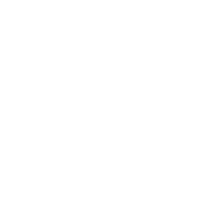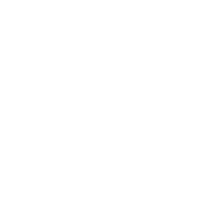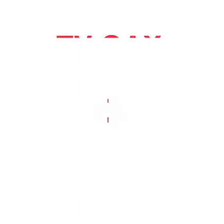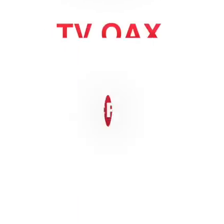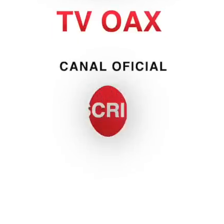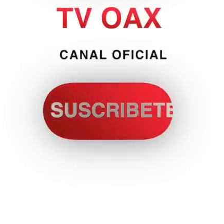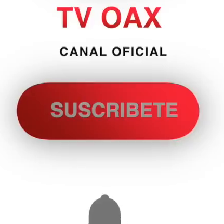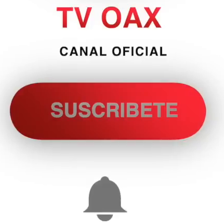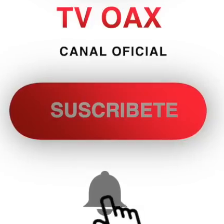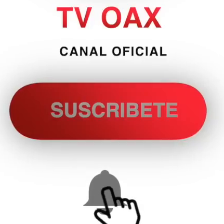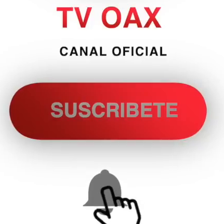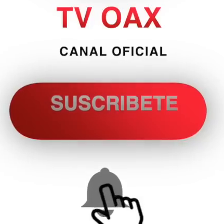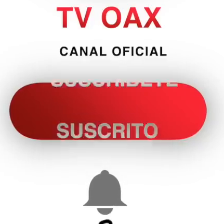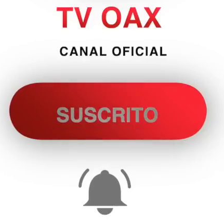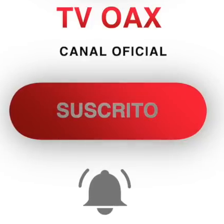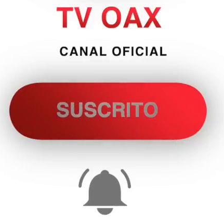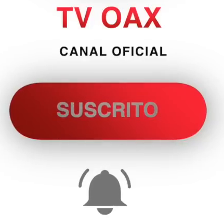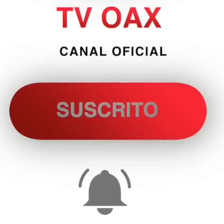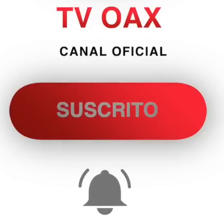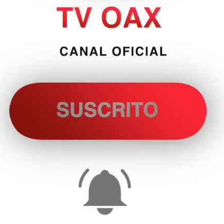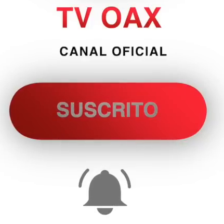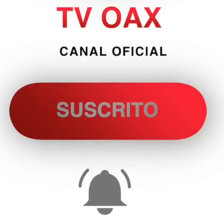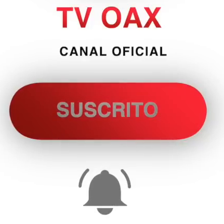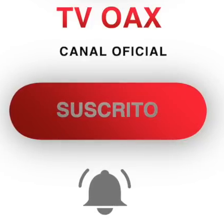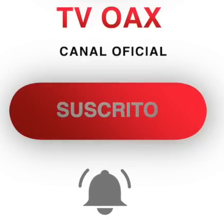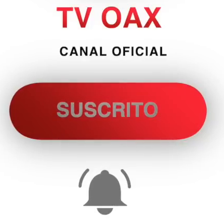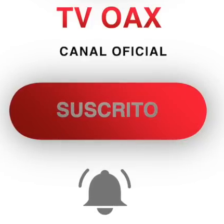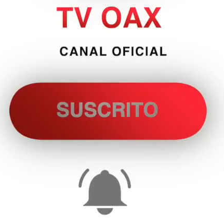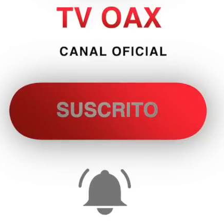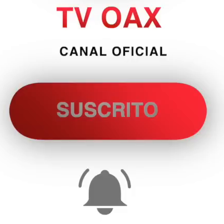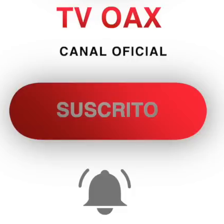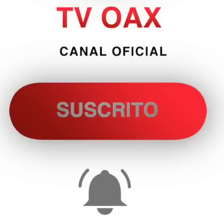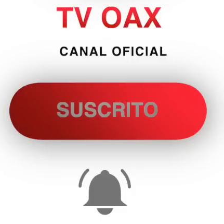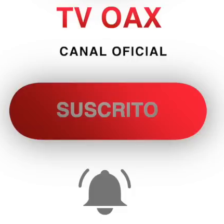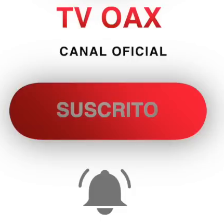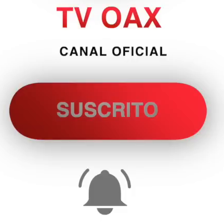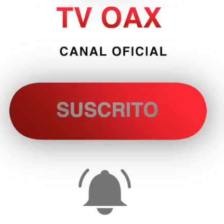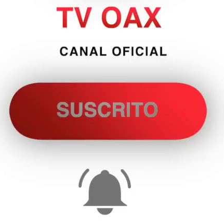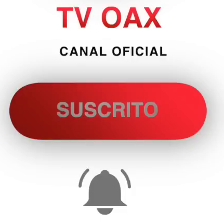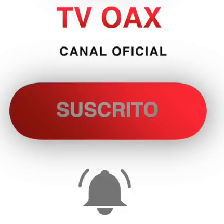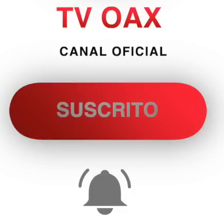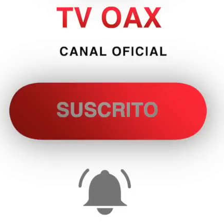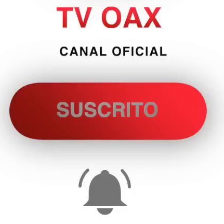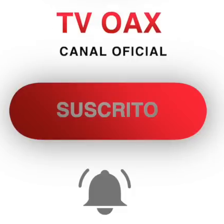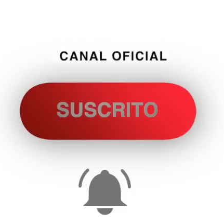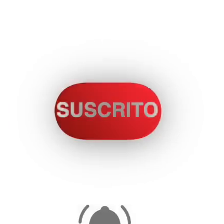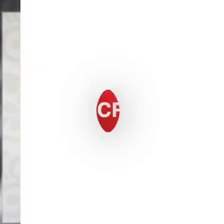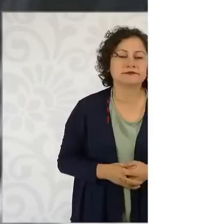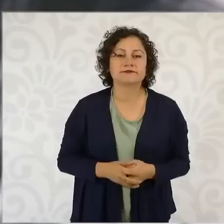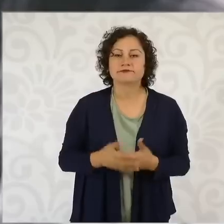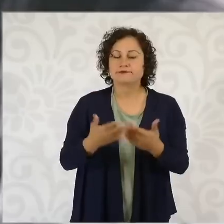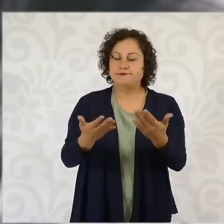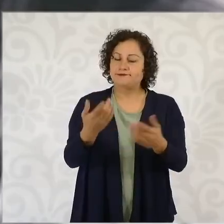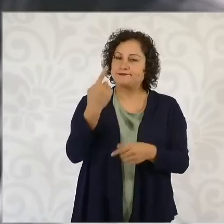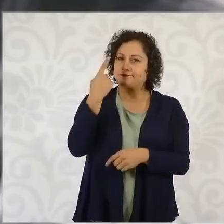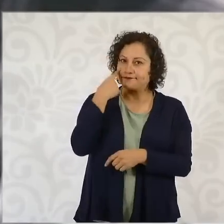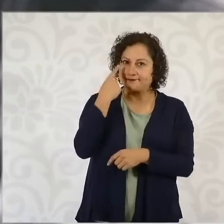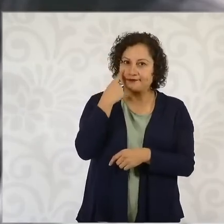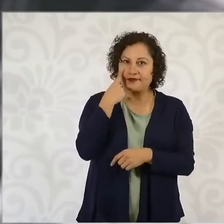le representa est estos resultados presidenta pues es sensatez el sentido de que nosotros